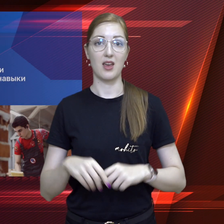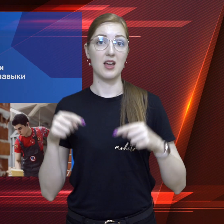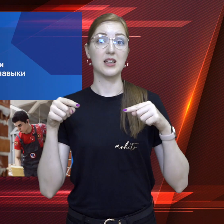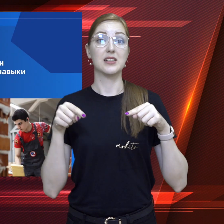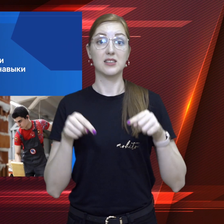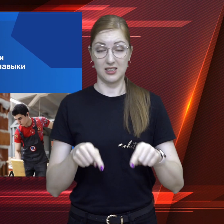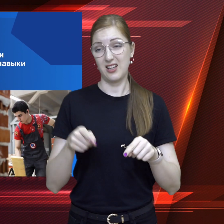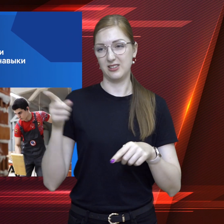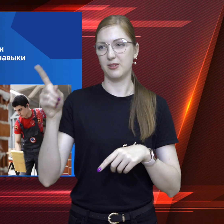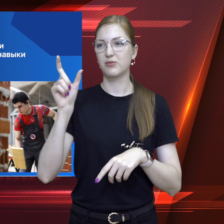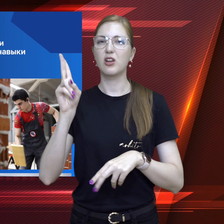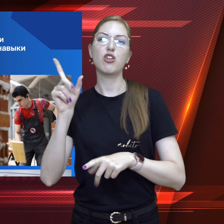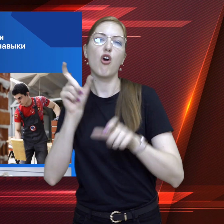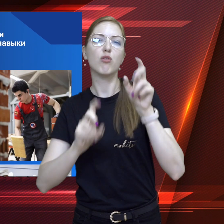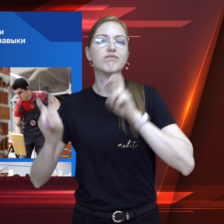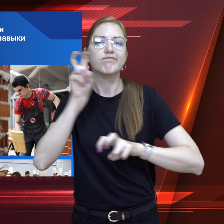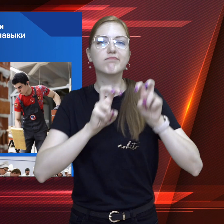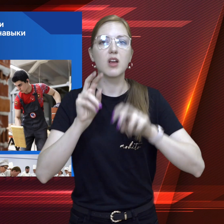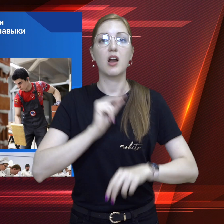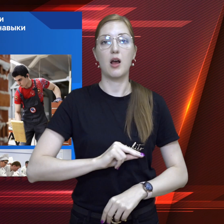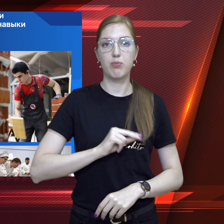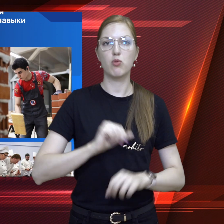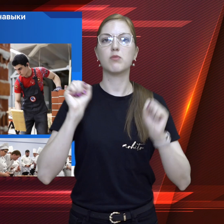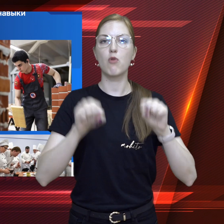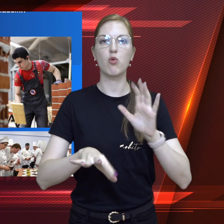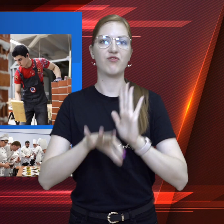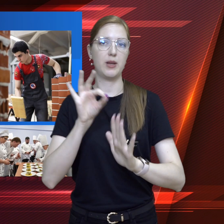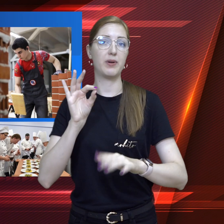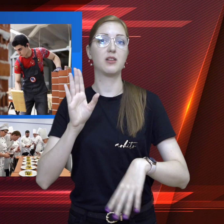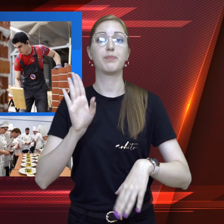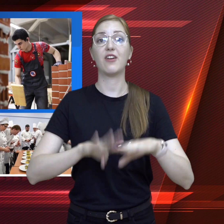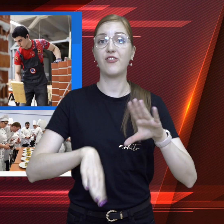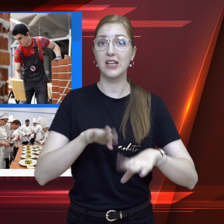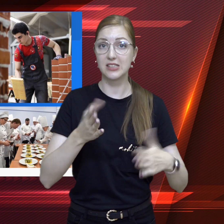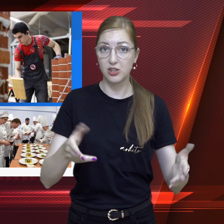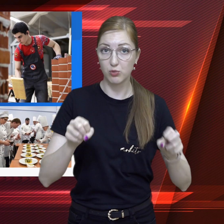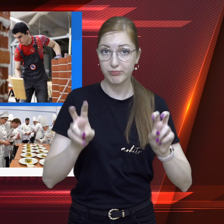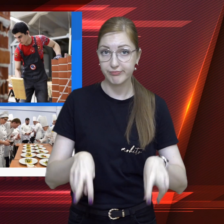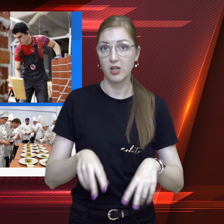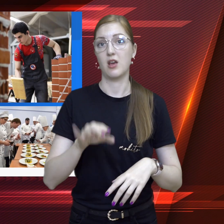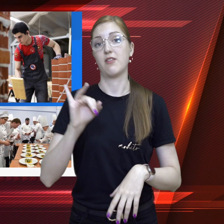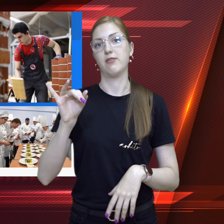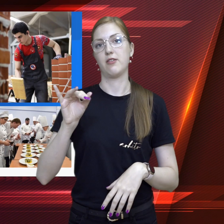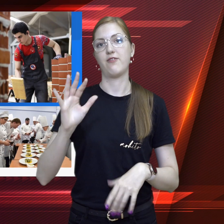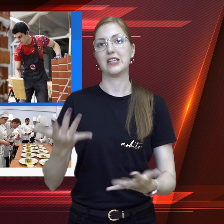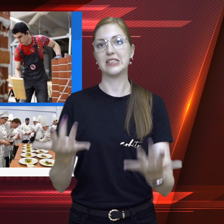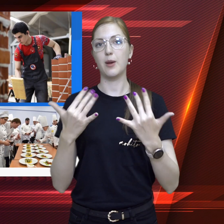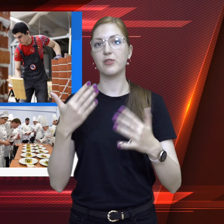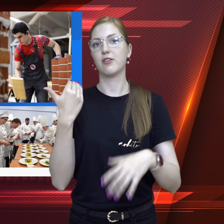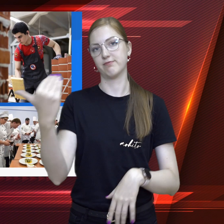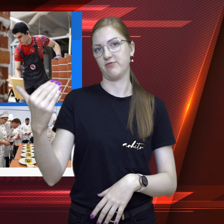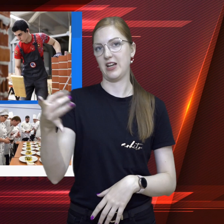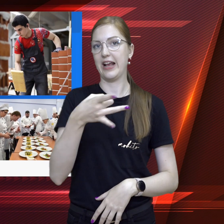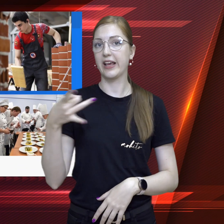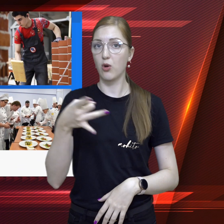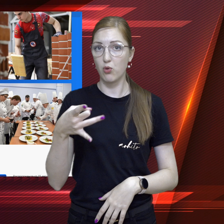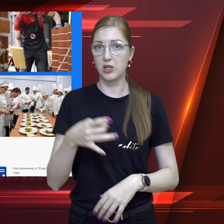Здесь соискатели смогут выбрать профессию, востребованную в их регионе.